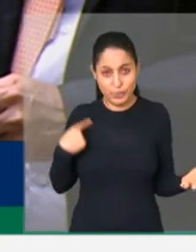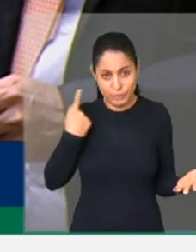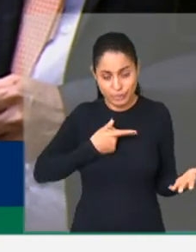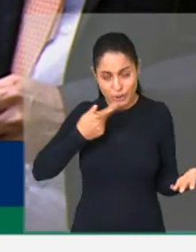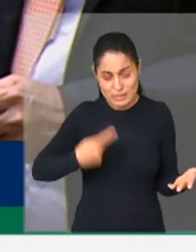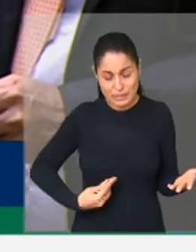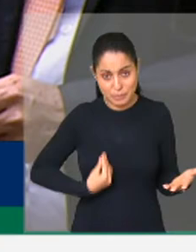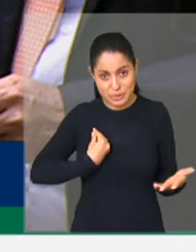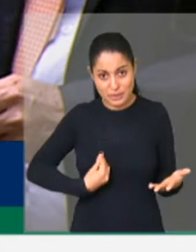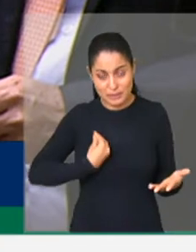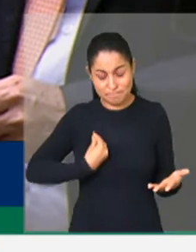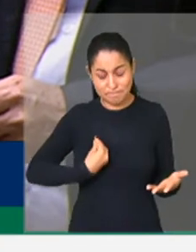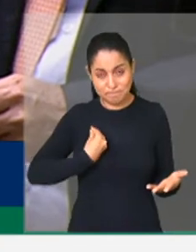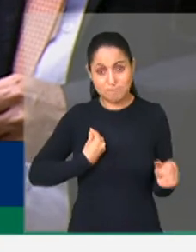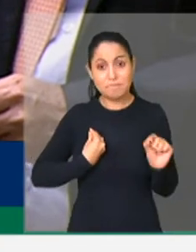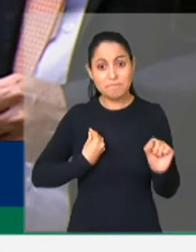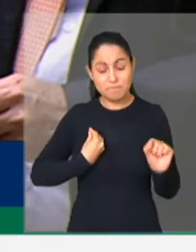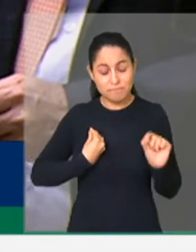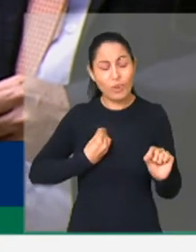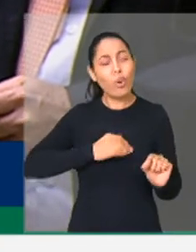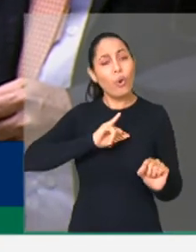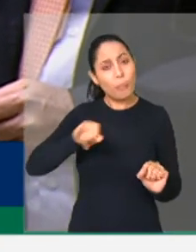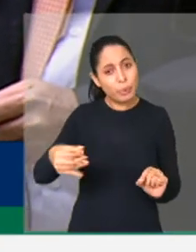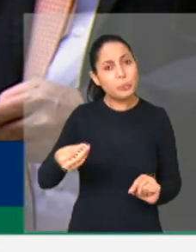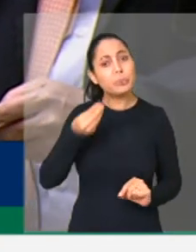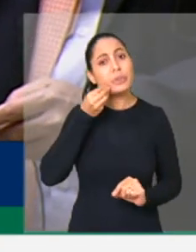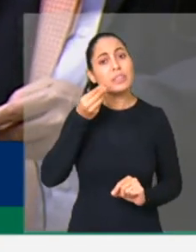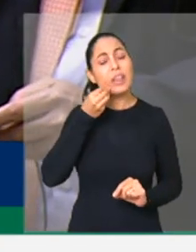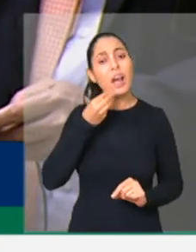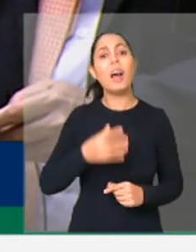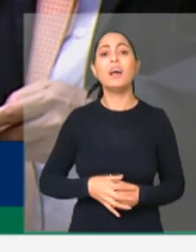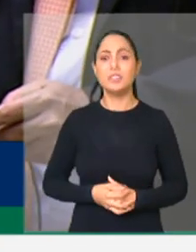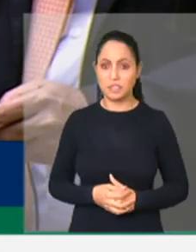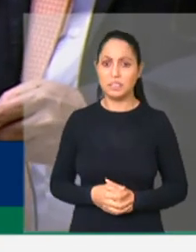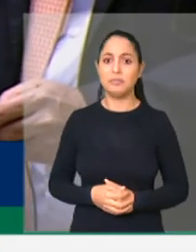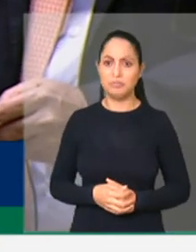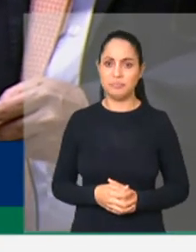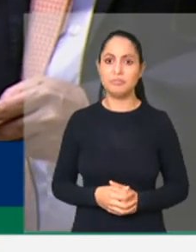NUMA CONDIÇÃO FAVORÁVEL. NUMA CONDIÇÃO QUE SEJA VIÁVEL PARA PAGAR OS SEUS